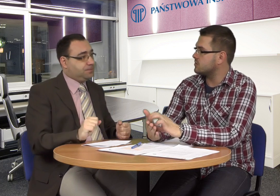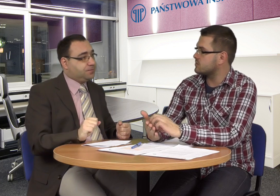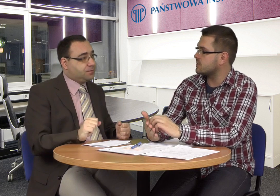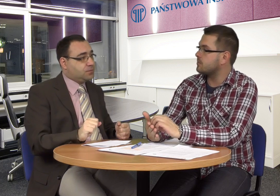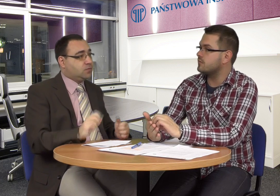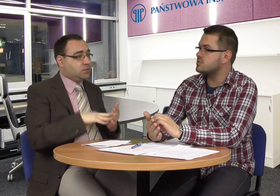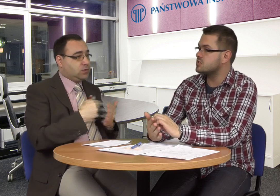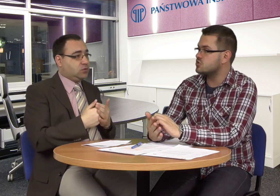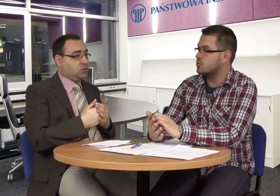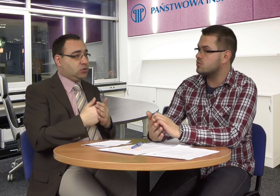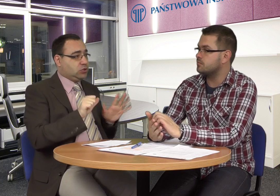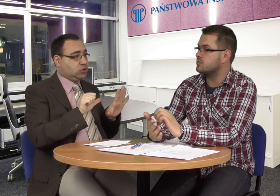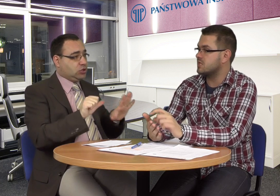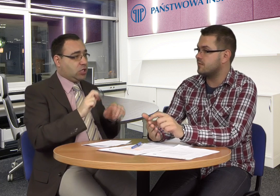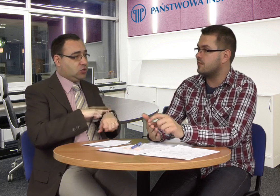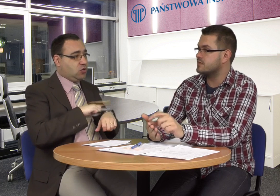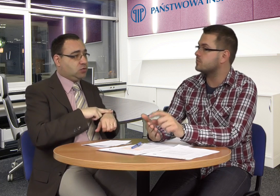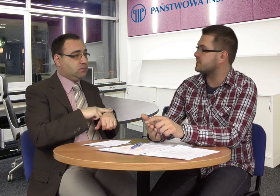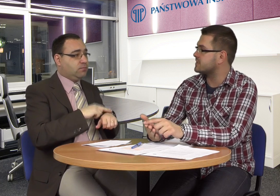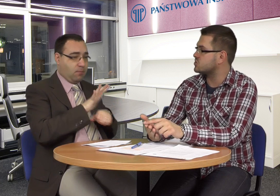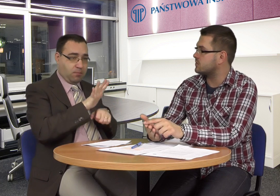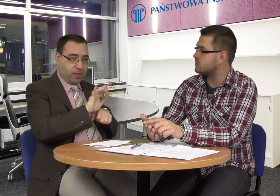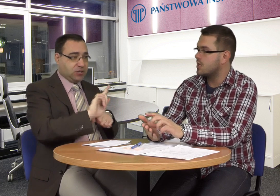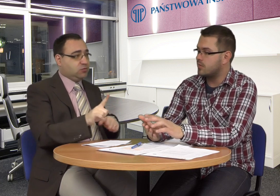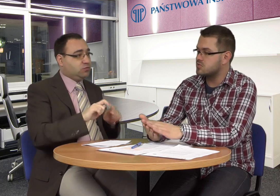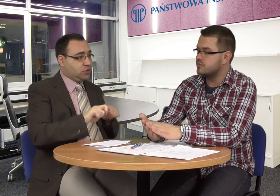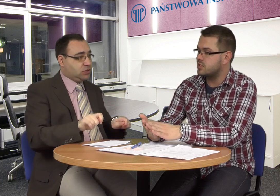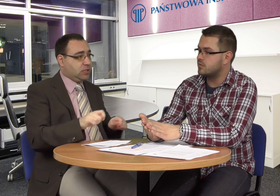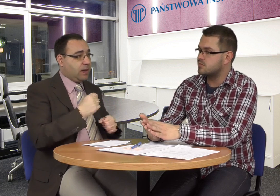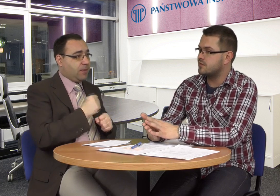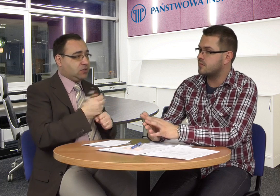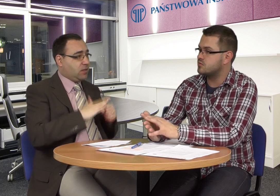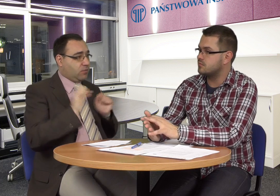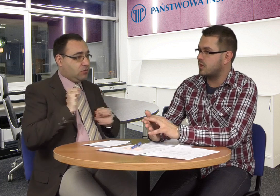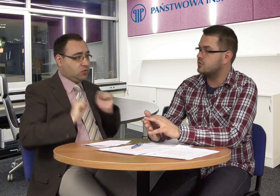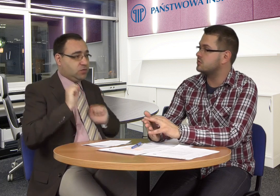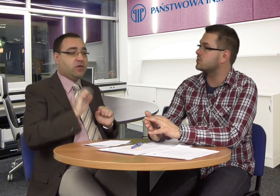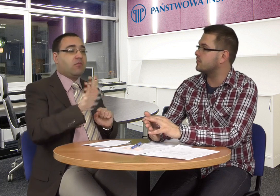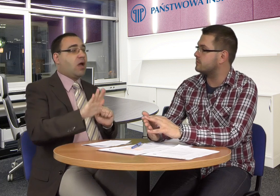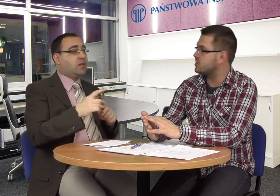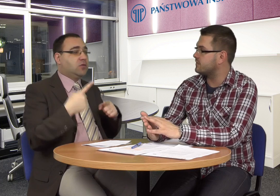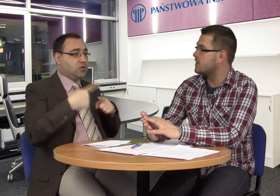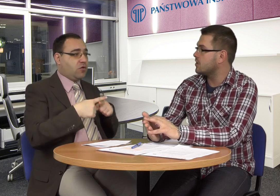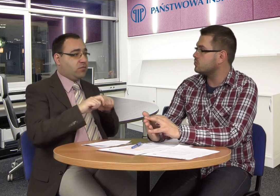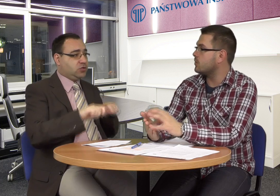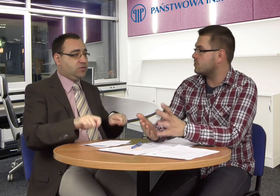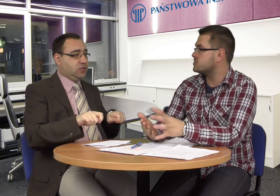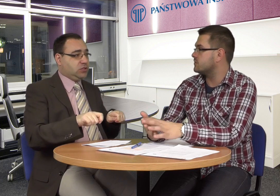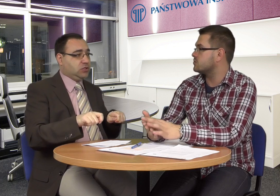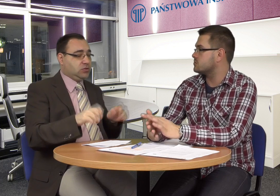Jeżeli pracujemy powyżej 6 godzin podstawą jest to 15 minut. Pracownik niepełnosprawny ma prawo do dodatkowej przerwy, która łącznie wynosi 30 minut.